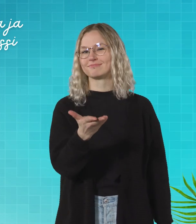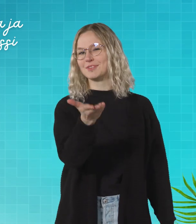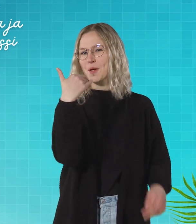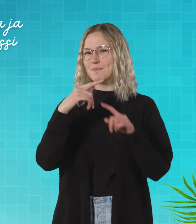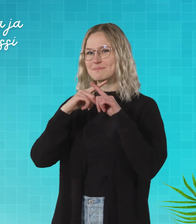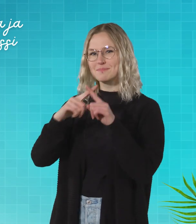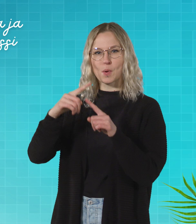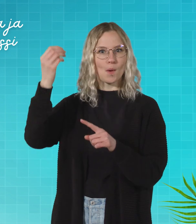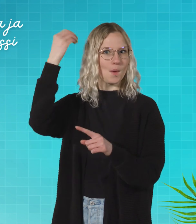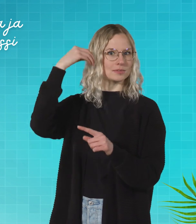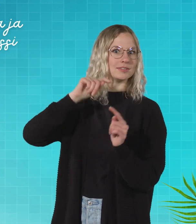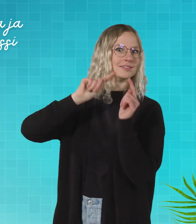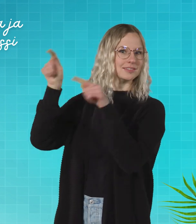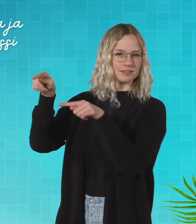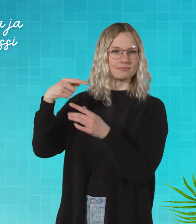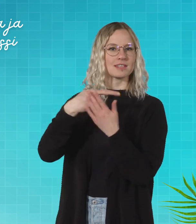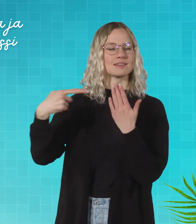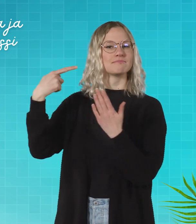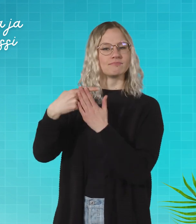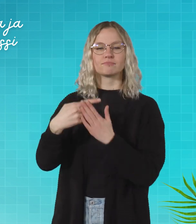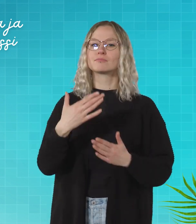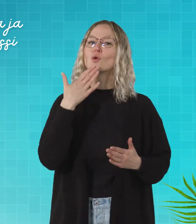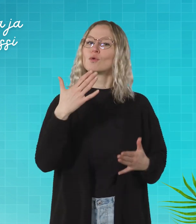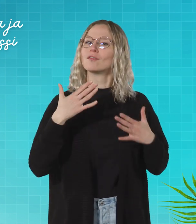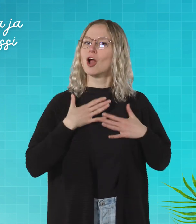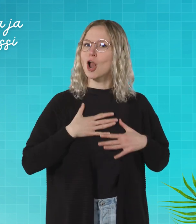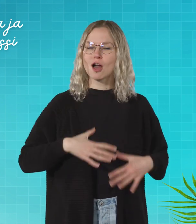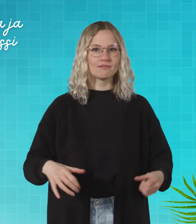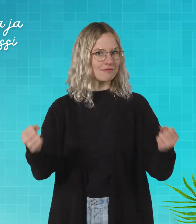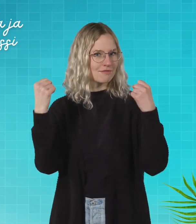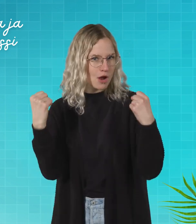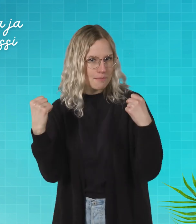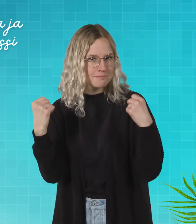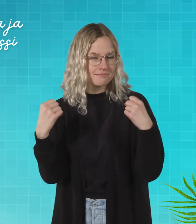Osallistu siinä tapauksessa hyvää oloa ja voimia -kurssille, -